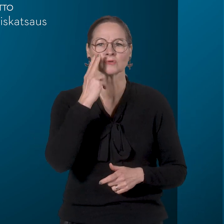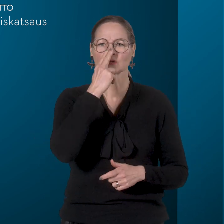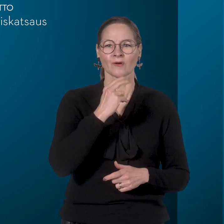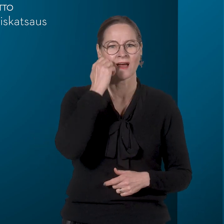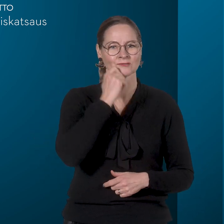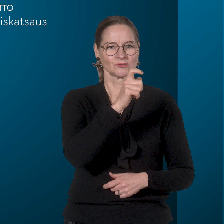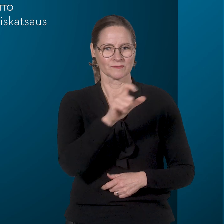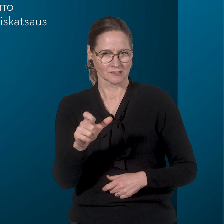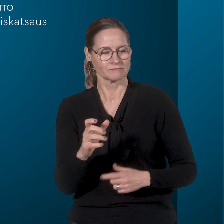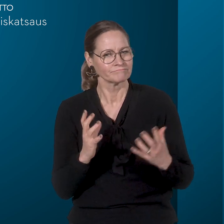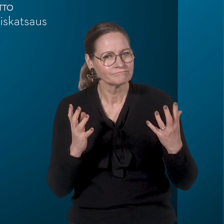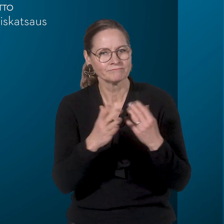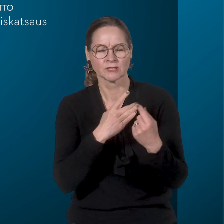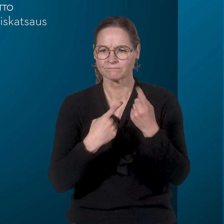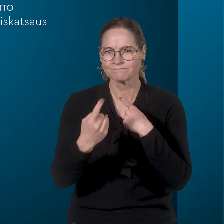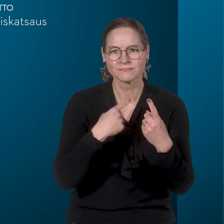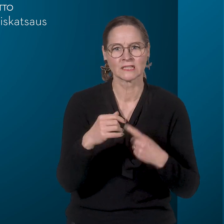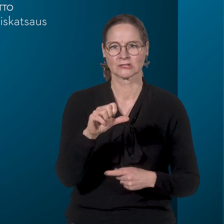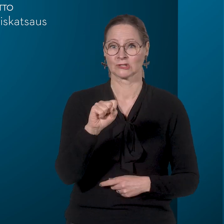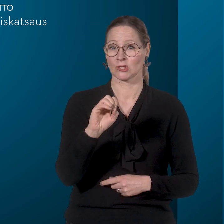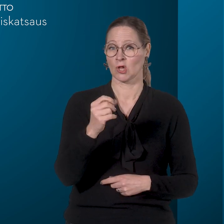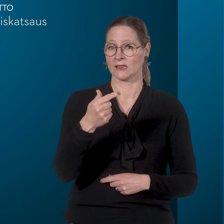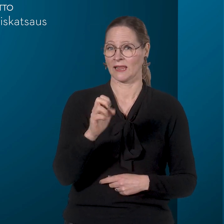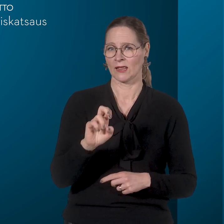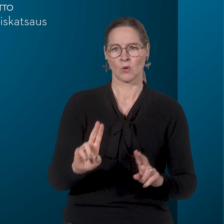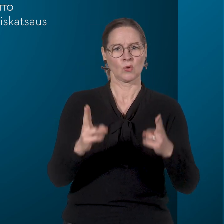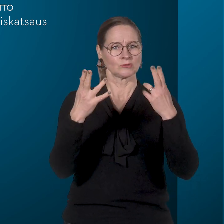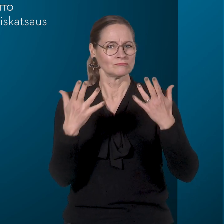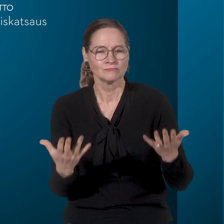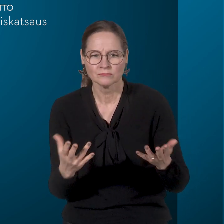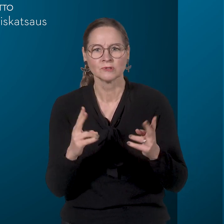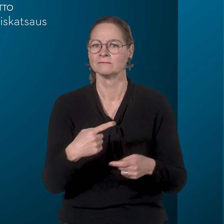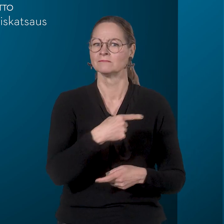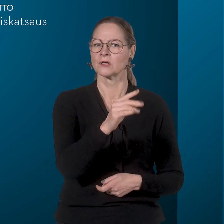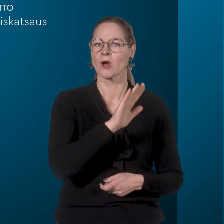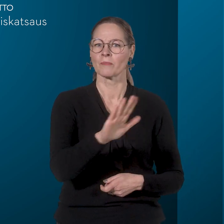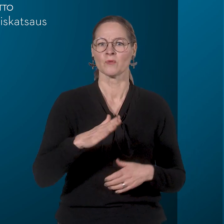ja kuurosokeiden kanssa sote-uudistuksesta ja heidän oman -